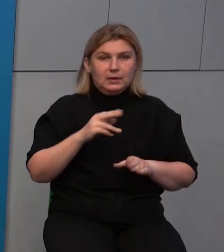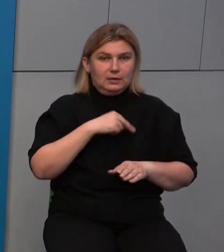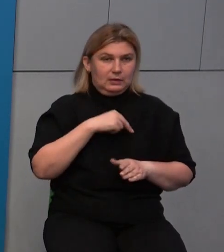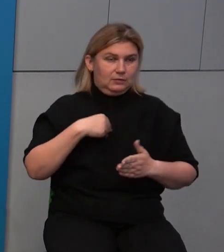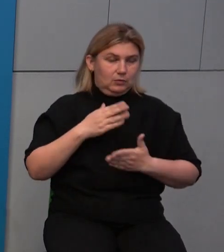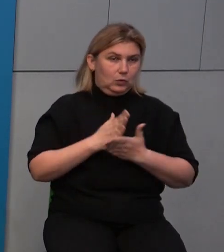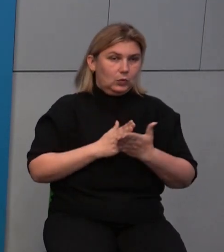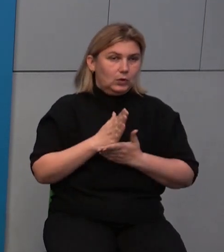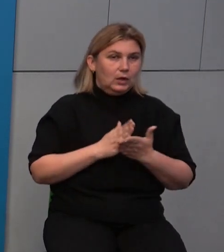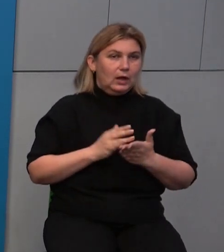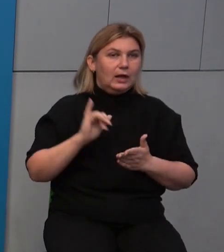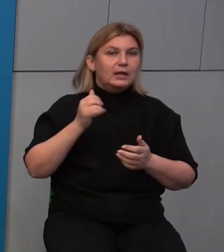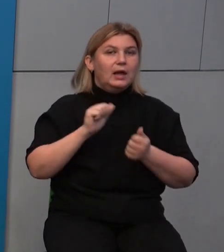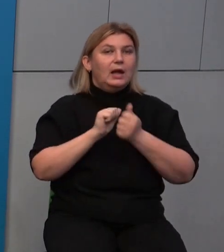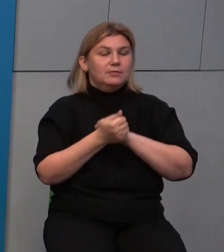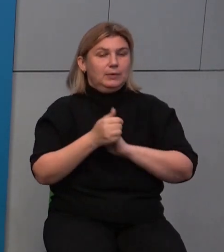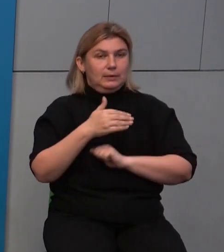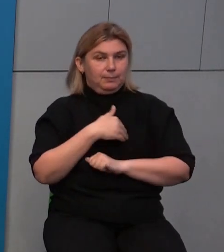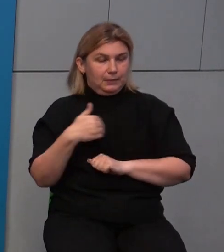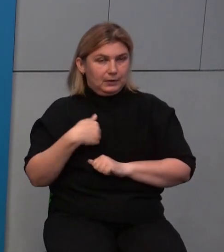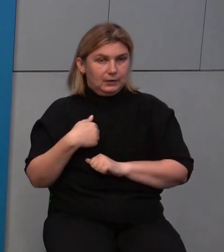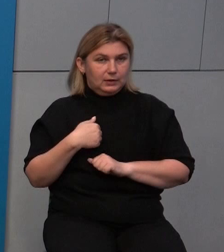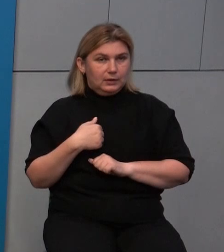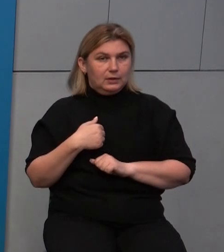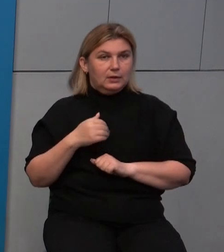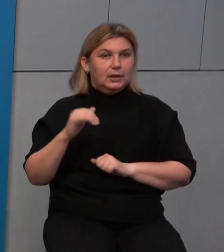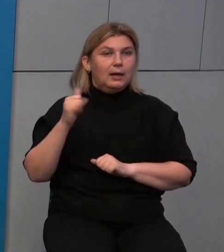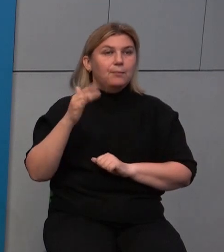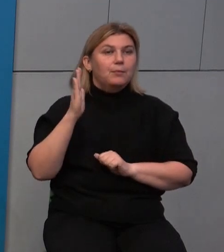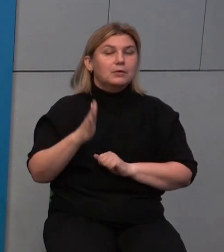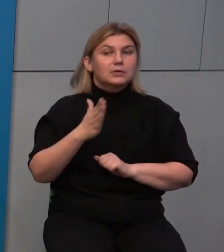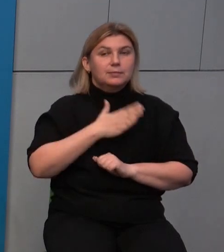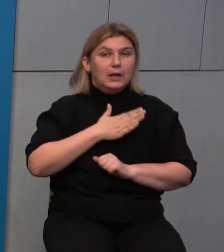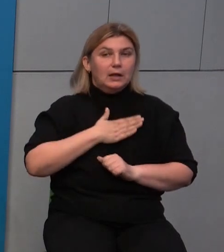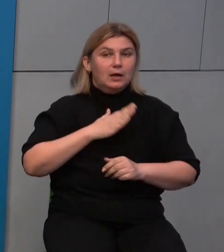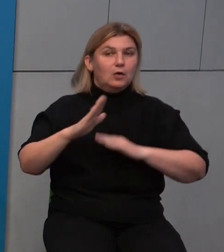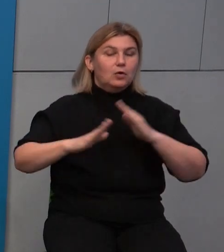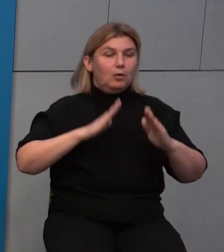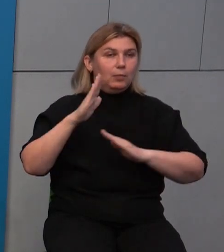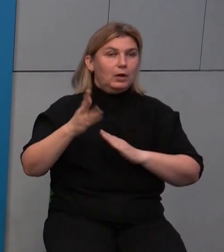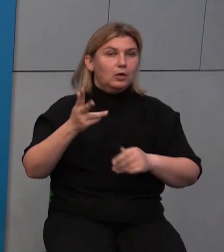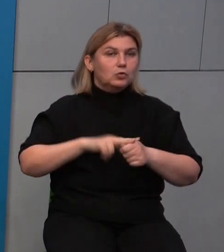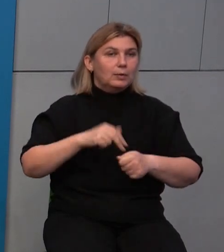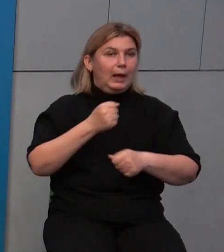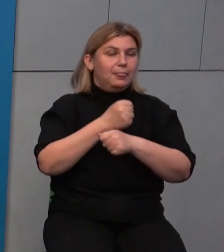Ale jak zmienimy się my, kiedy będziemy mieli te roboty, które będą naszymi niewolnikami?